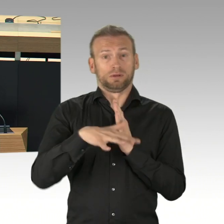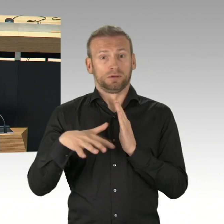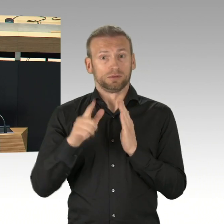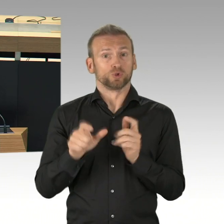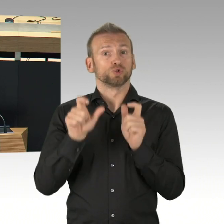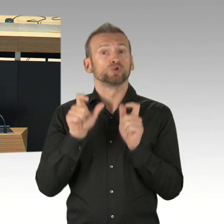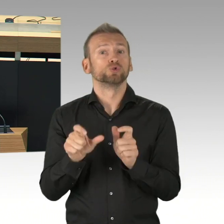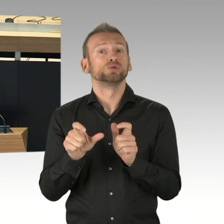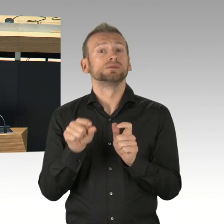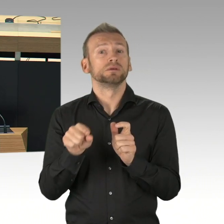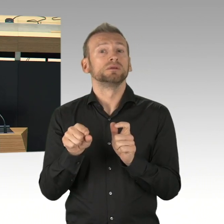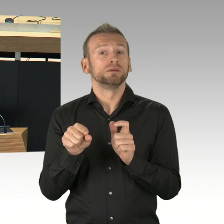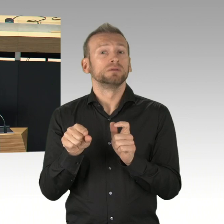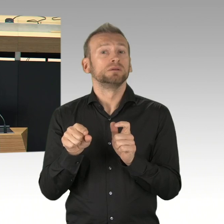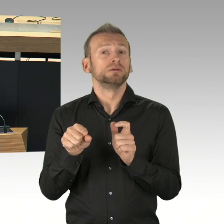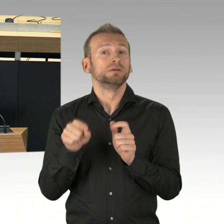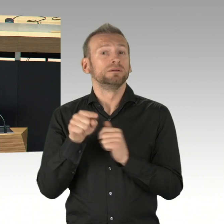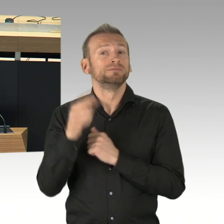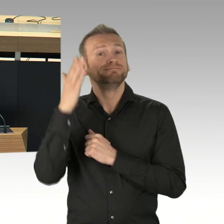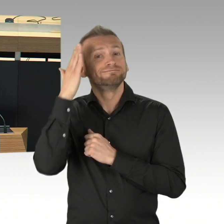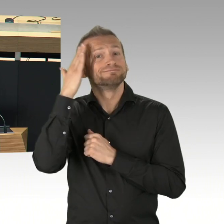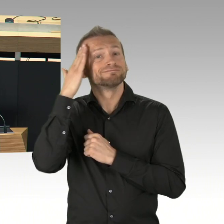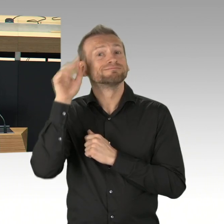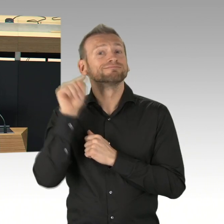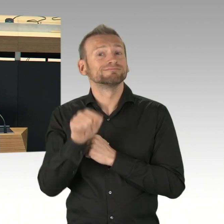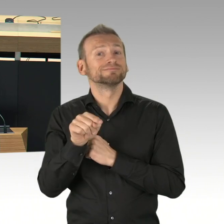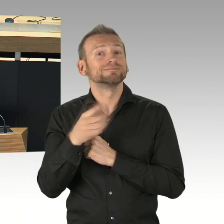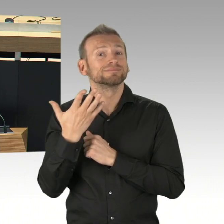dass die Menschen hier nicht ausreichende Einkommen haben, um ihre Mieten bezahlen zu können.